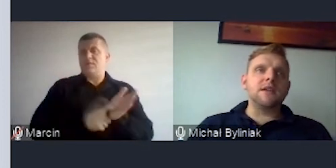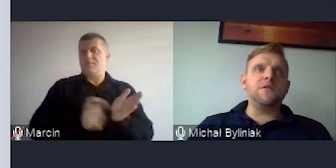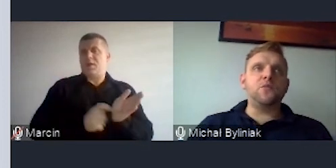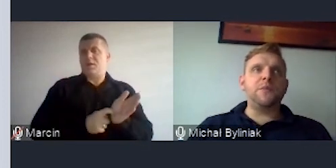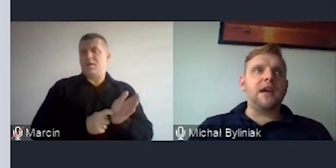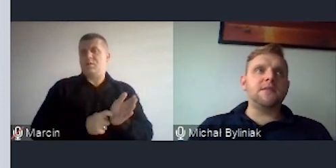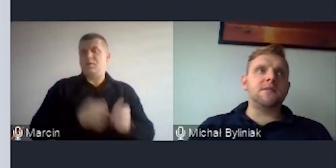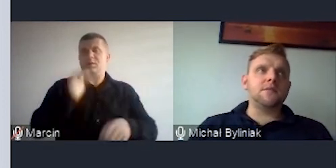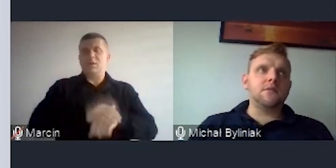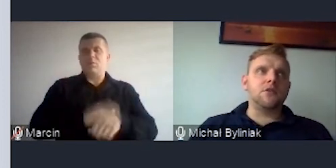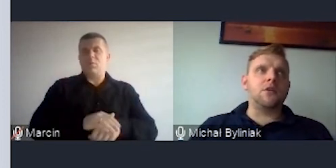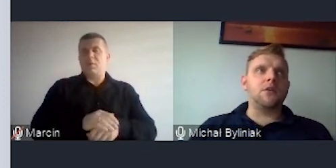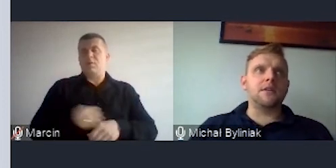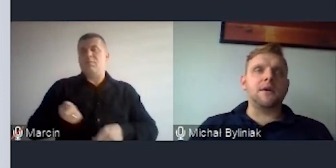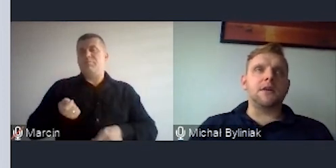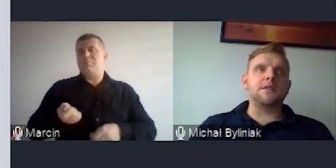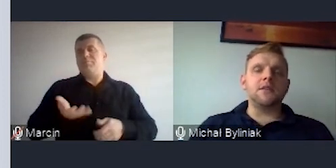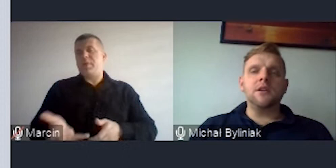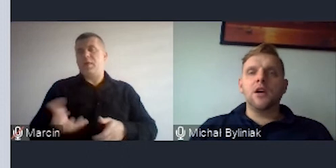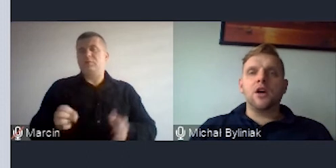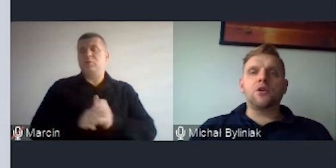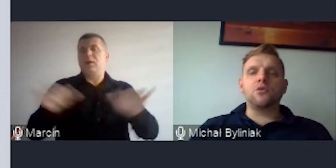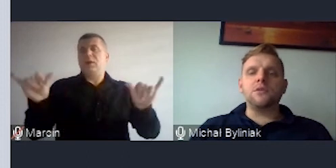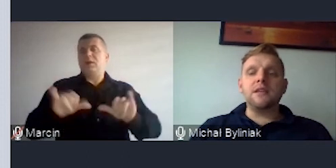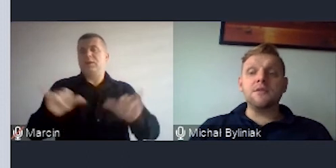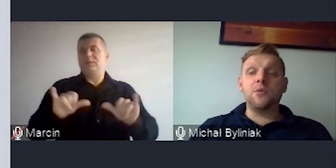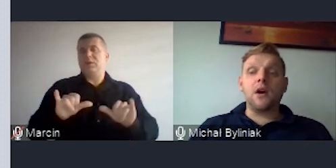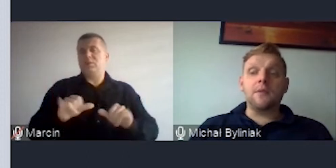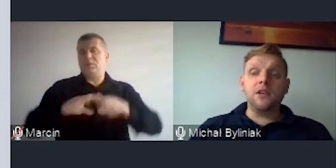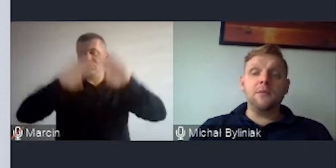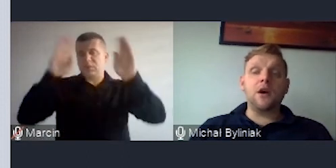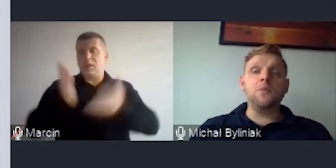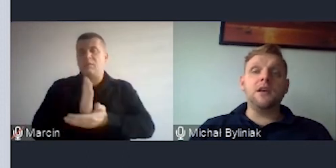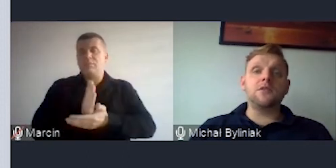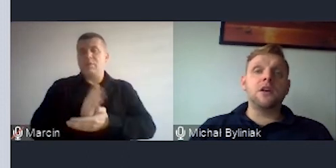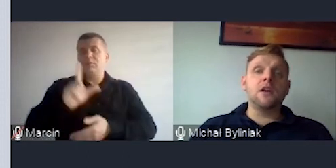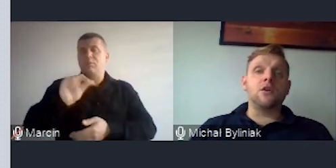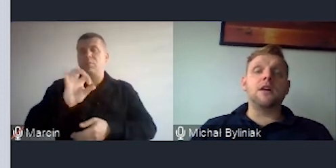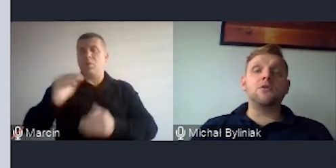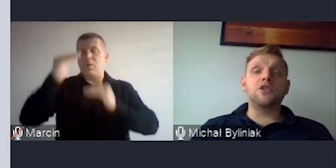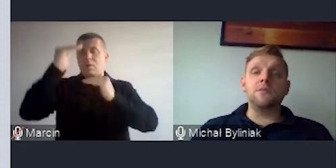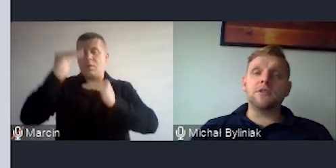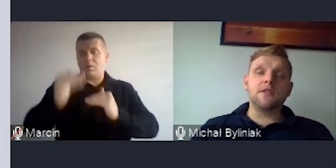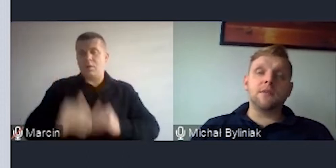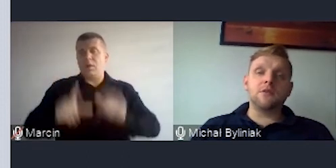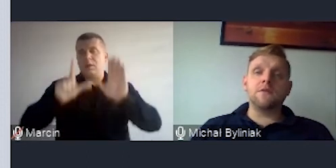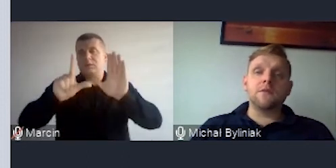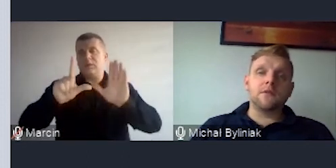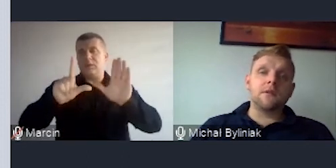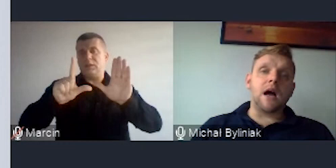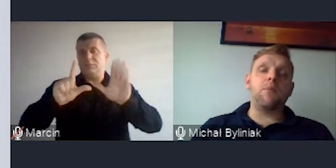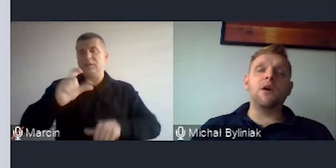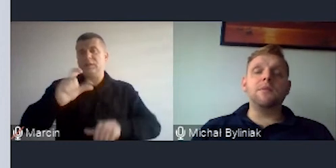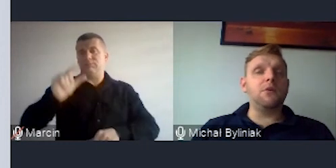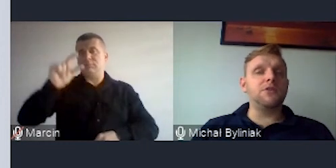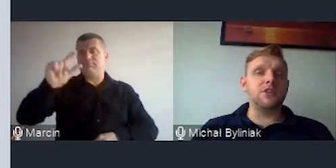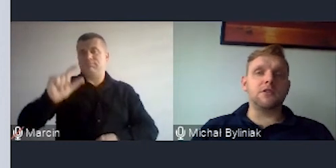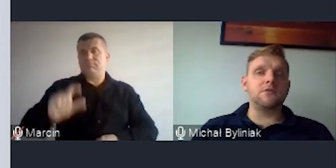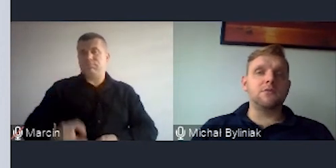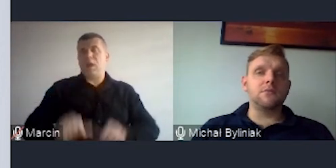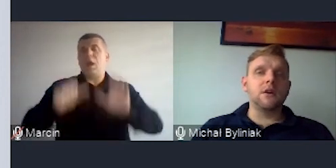Zamówił piec do restauracji, który między półkami miał mieć odległość 7 cm, a półek miał mieć 6.